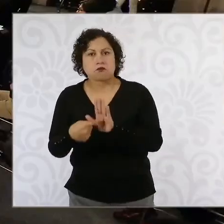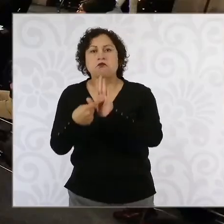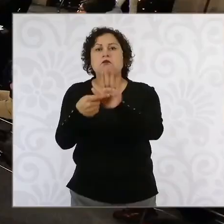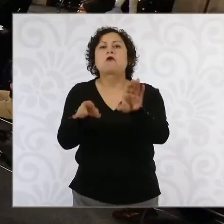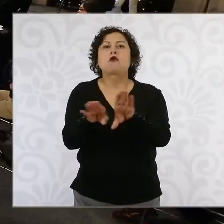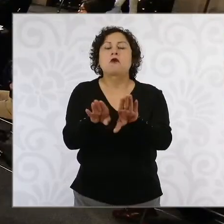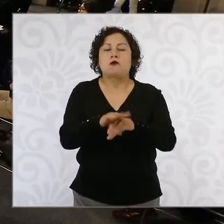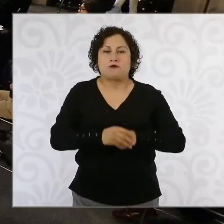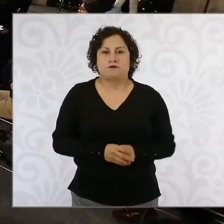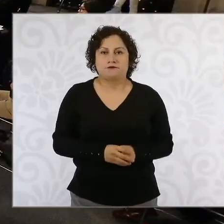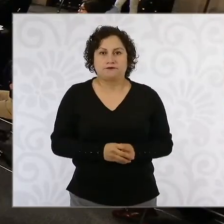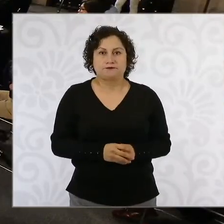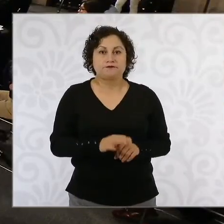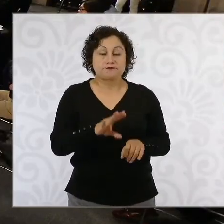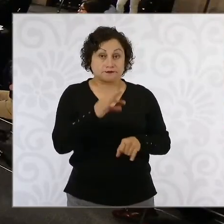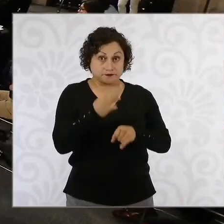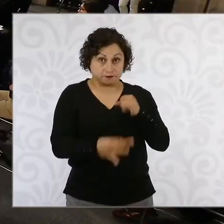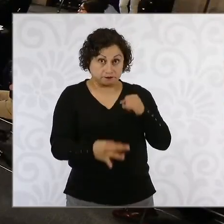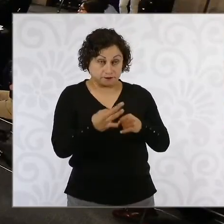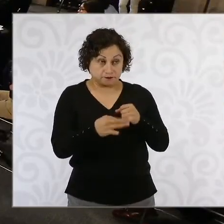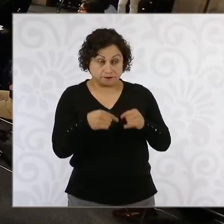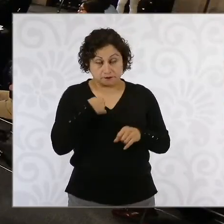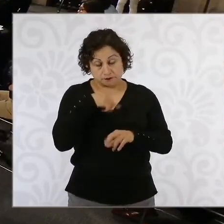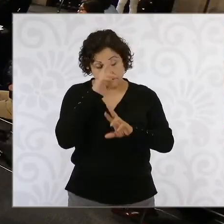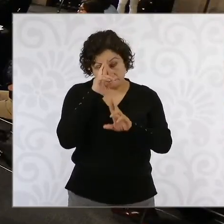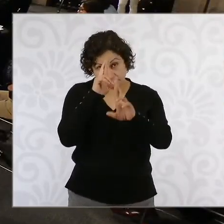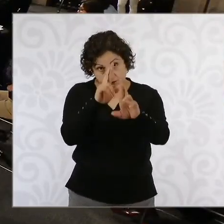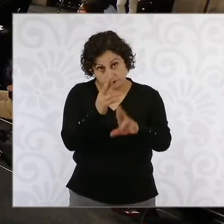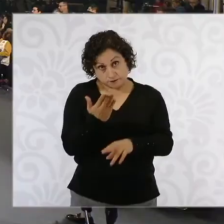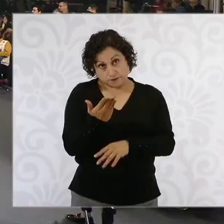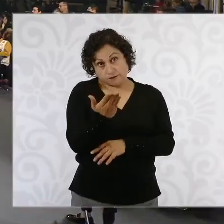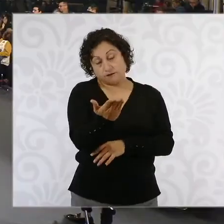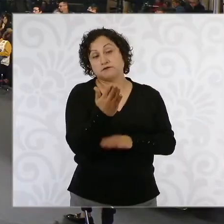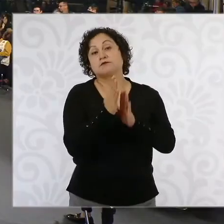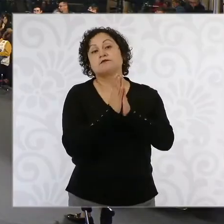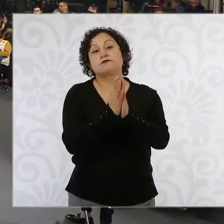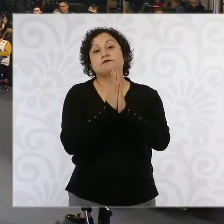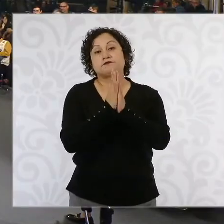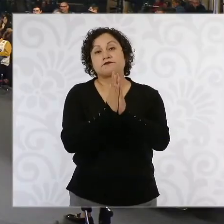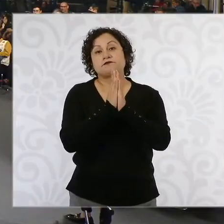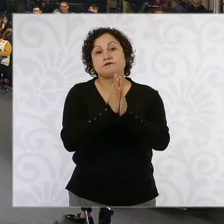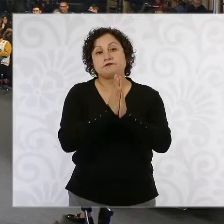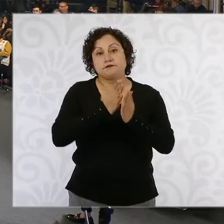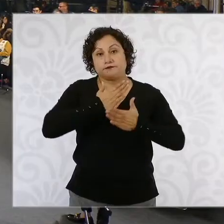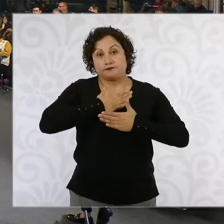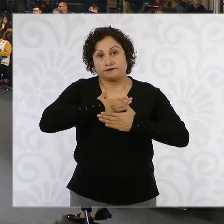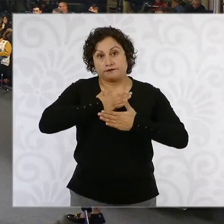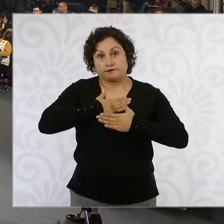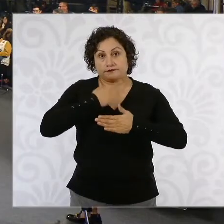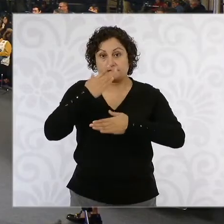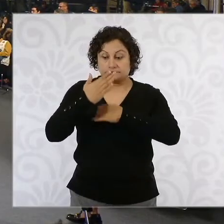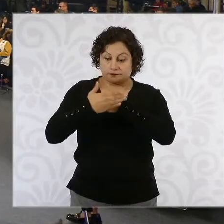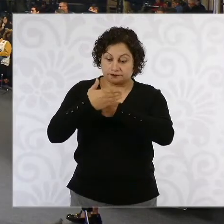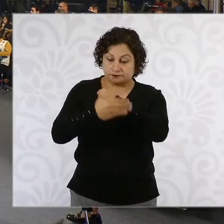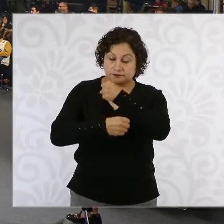eh le solicito con todo respeto si es posible que mi intervención del próximo año hacer este